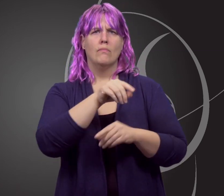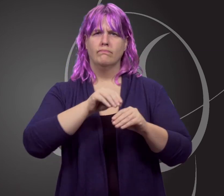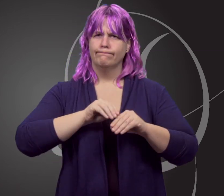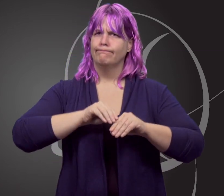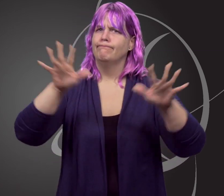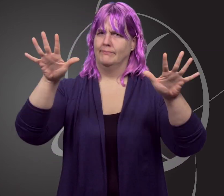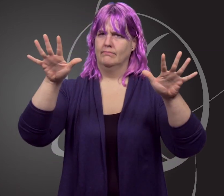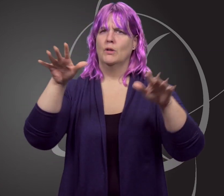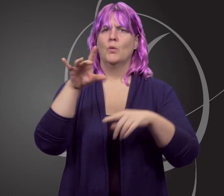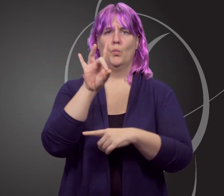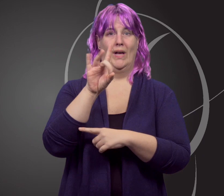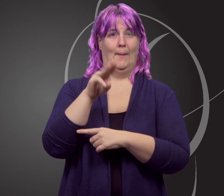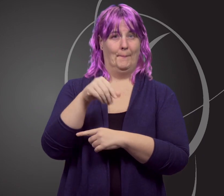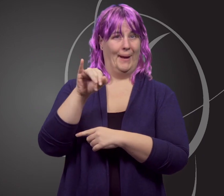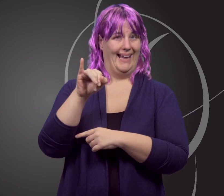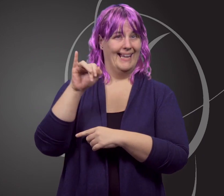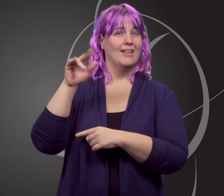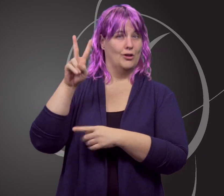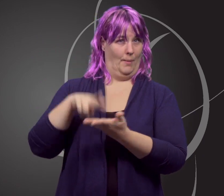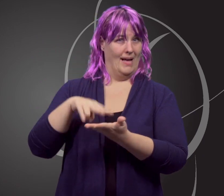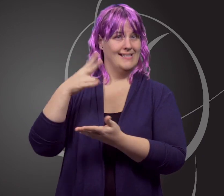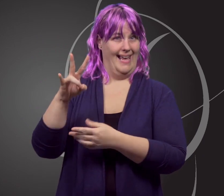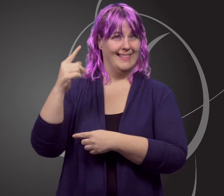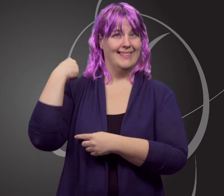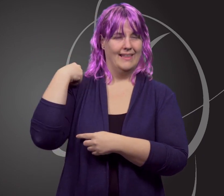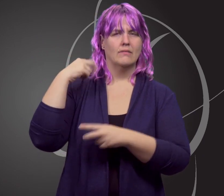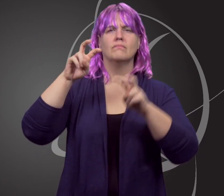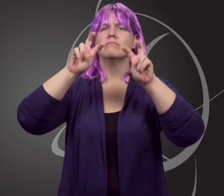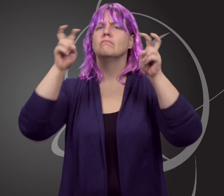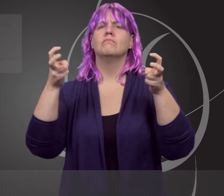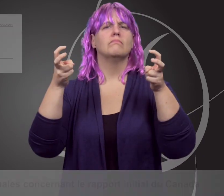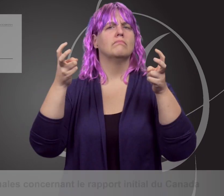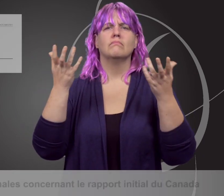Tel que souligné dans le rapport publié le 8 mai 2017